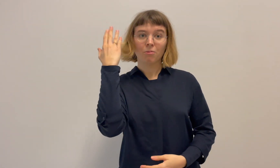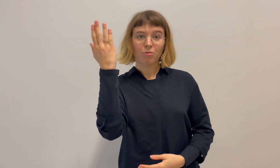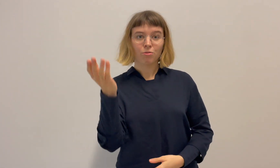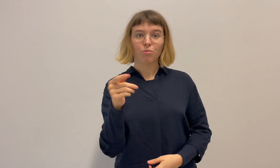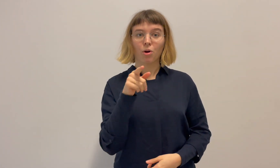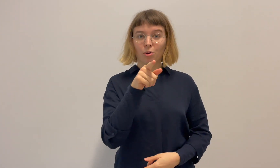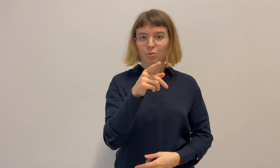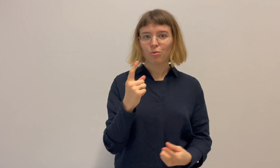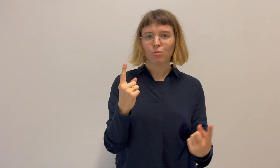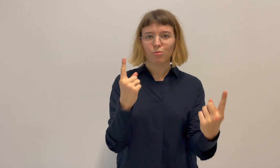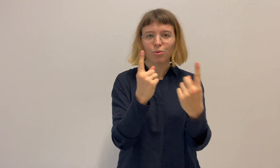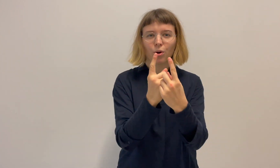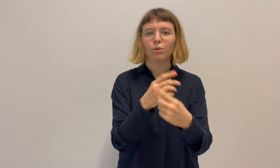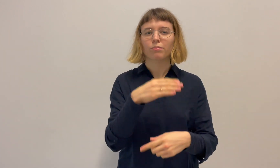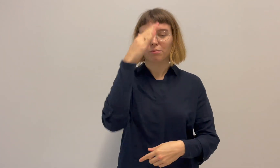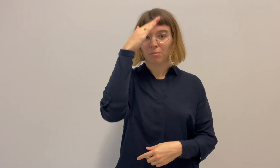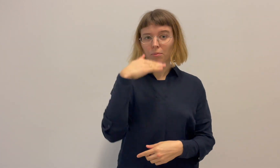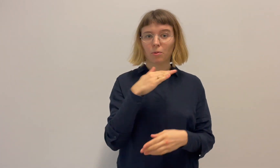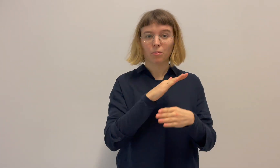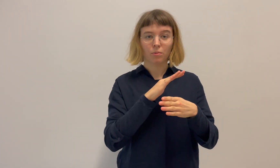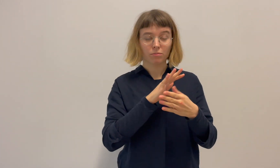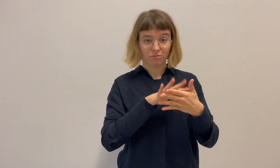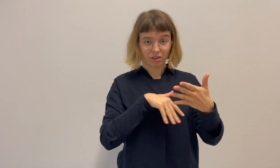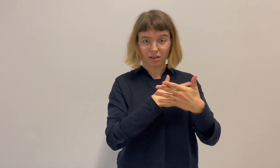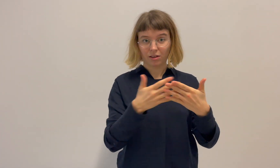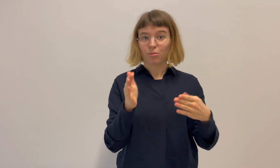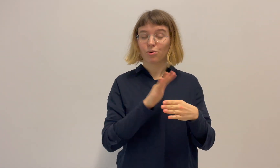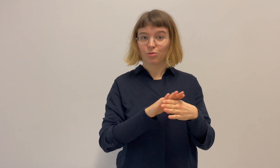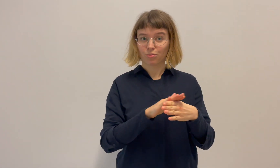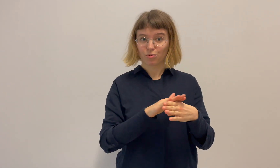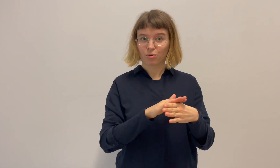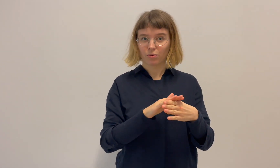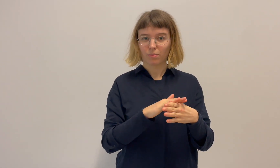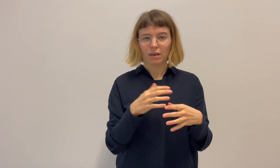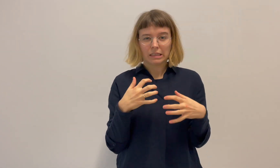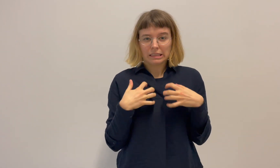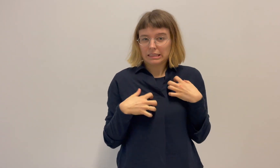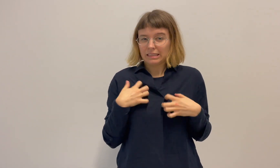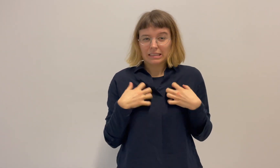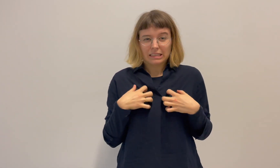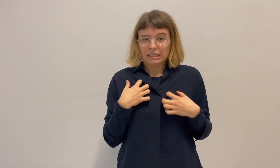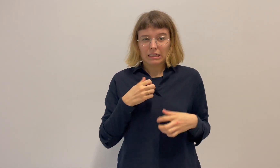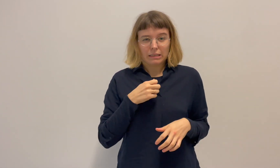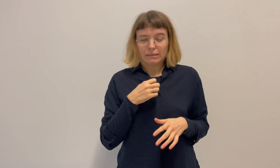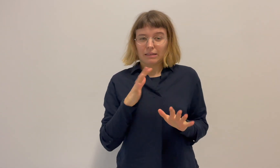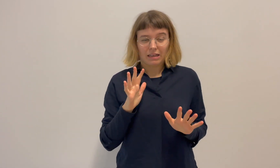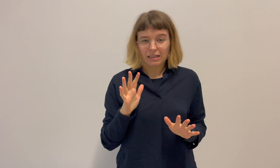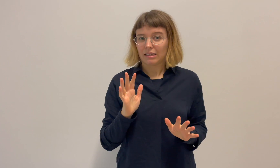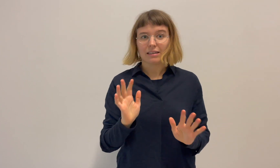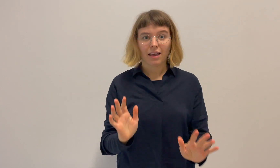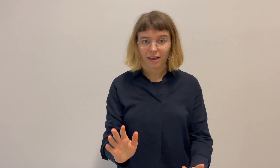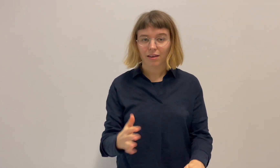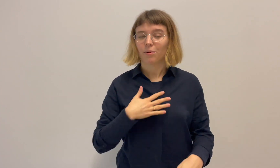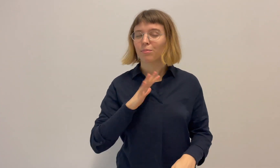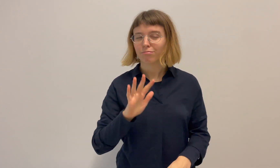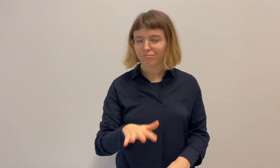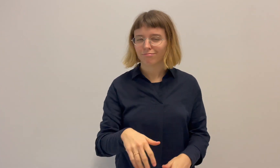Seuraavalla kerralla kun kohtaat henkilön joka käyttää viittomakieltä, - sinun ei tarvitse jännittää.